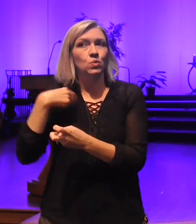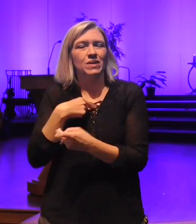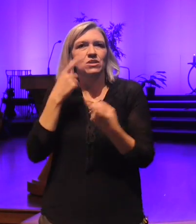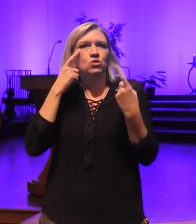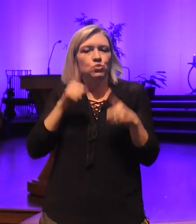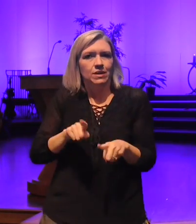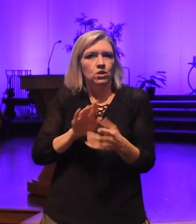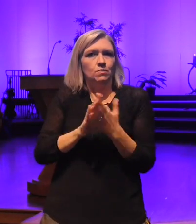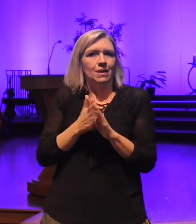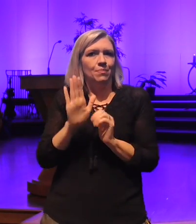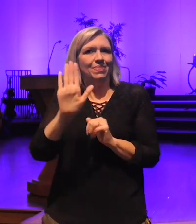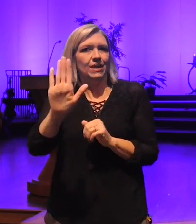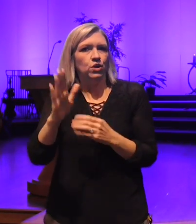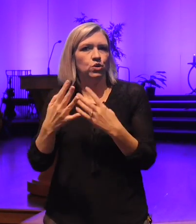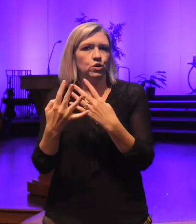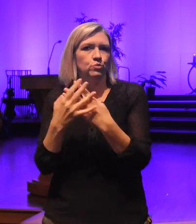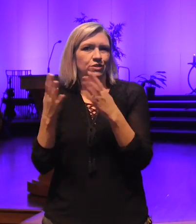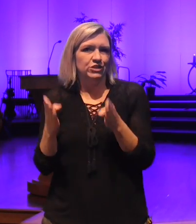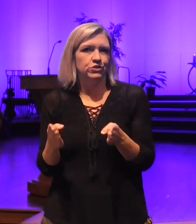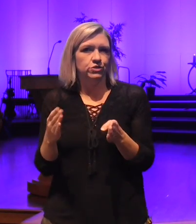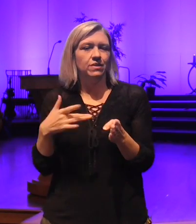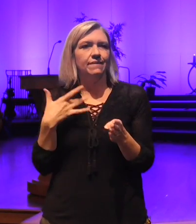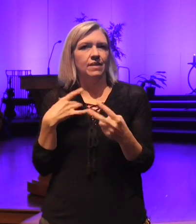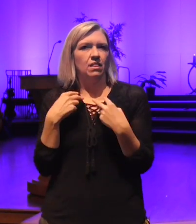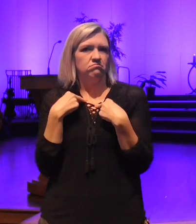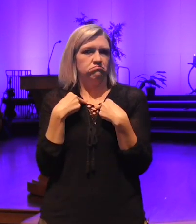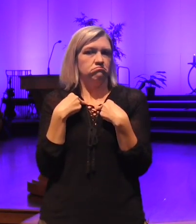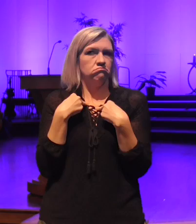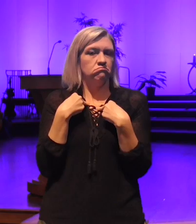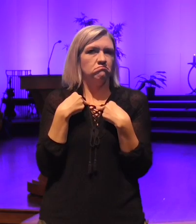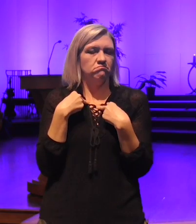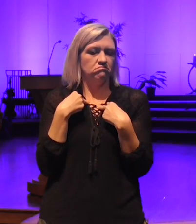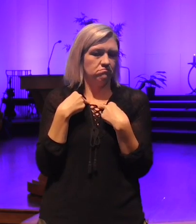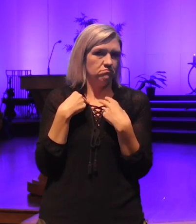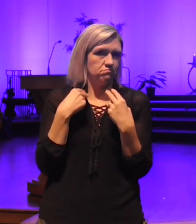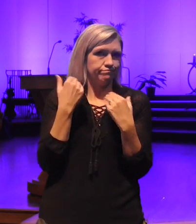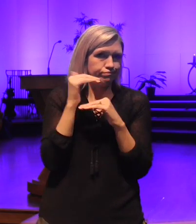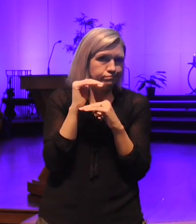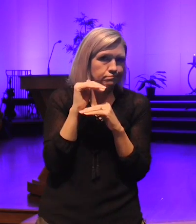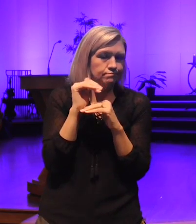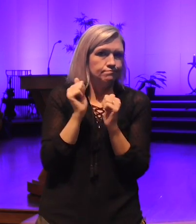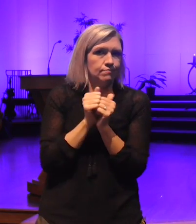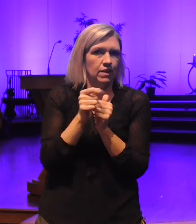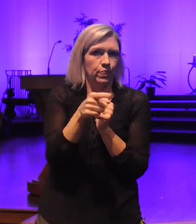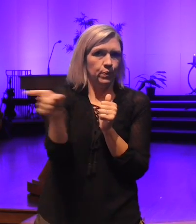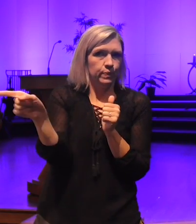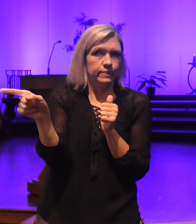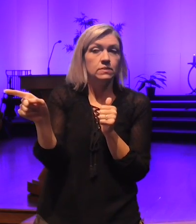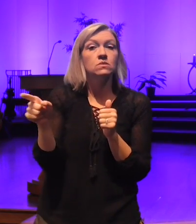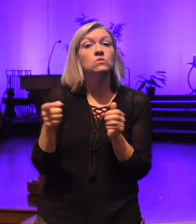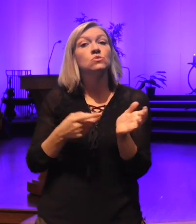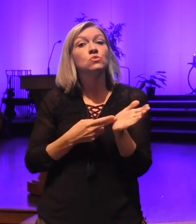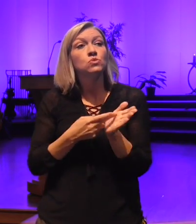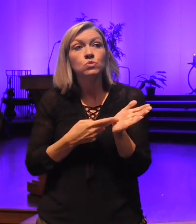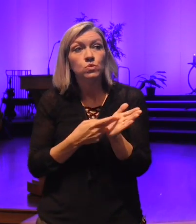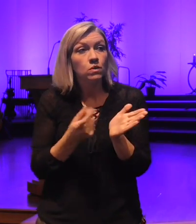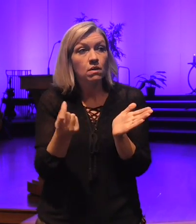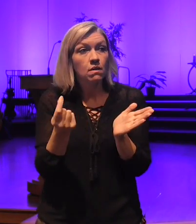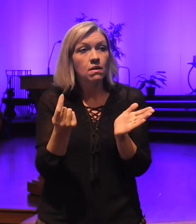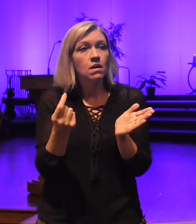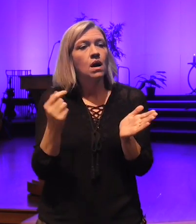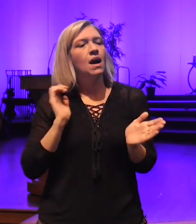y sintiéndonos cautivados por y en ellos, sin embargo, la verdad del asunto es que nuestro